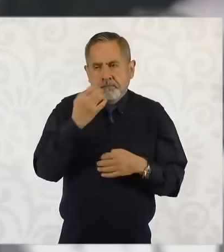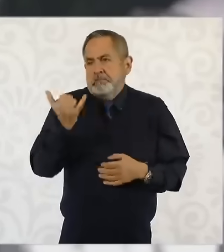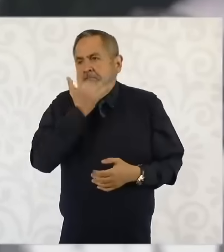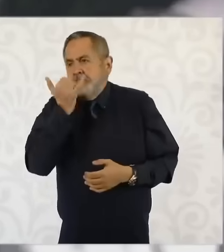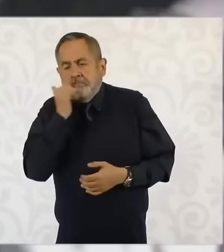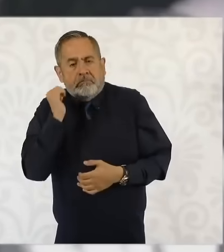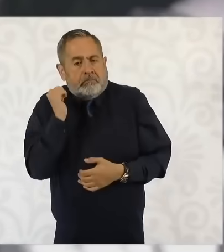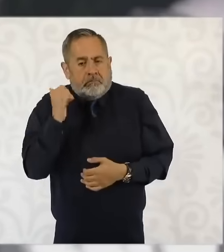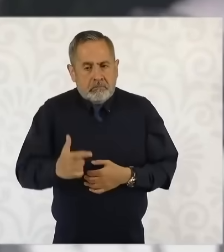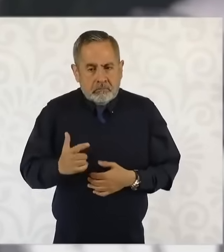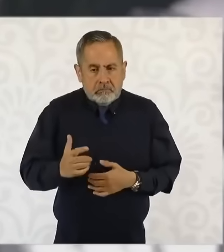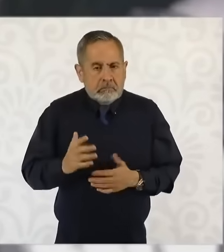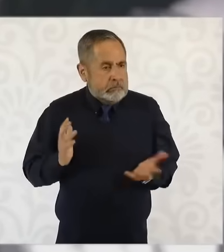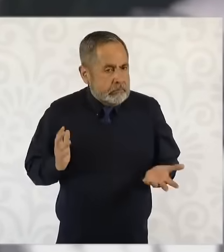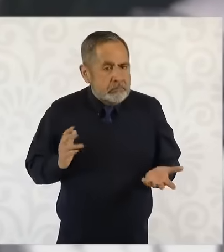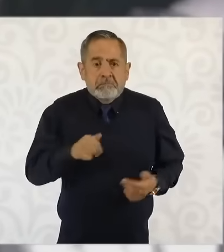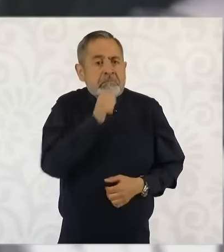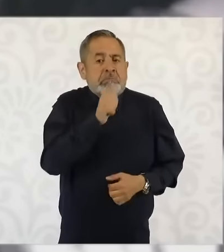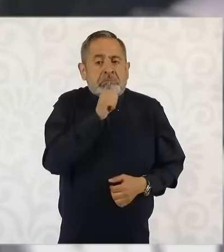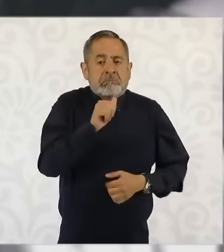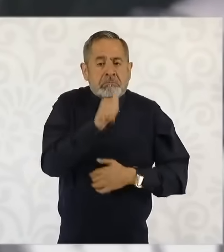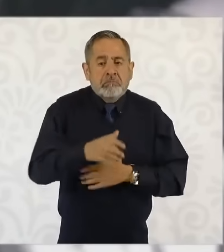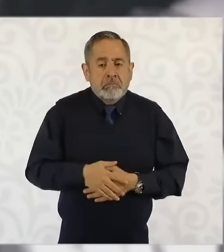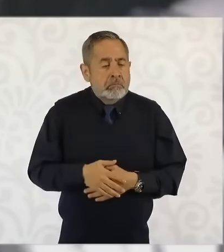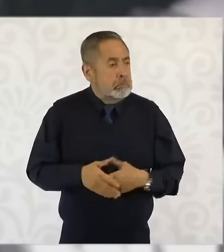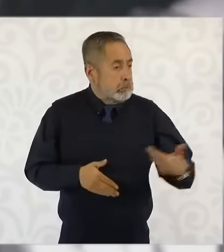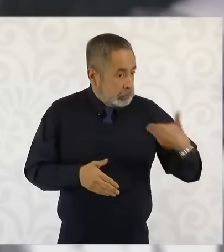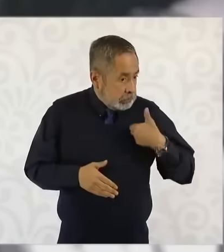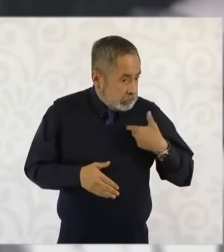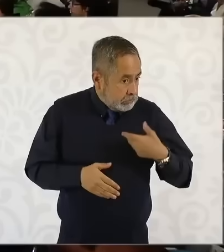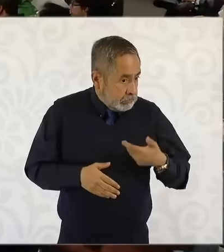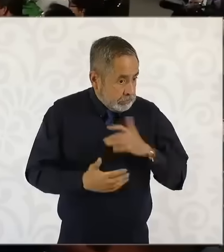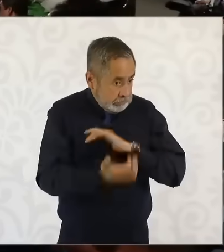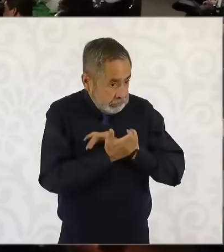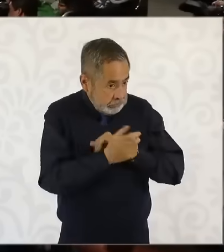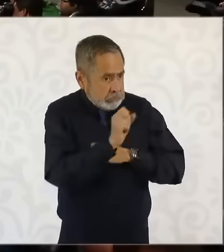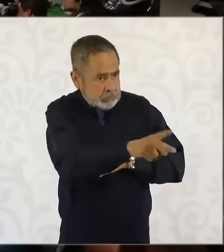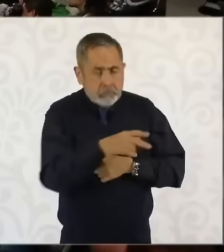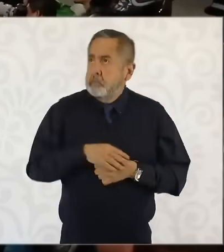la Unidad de Inteligencia Financiera ¿no una primera suspensión para liberar los